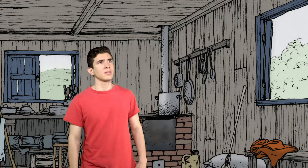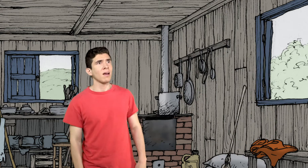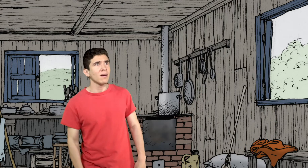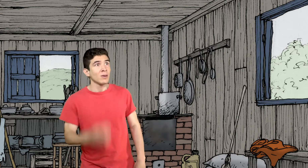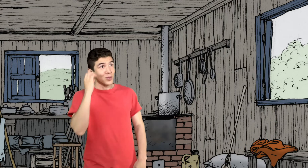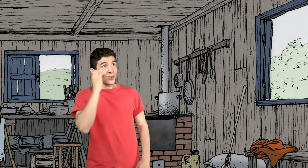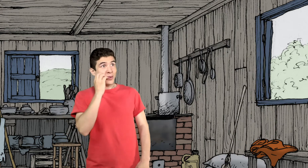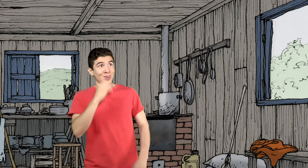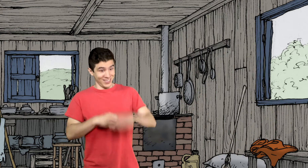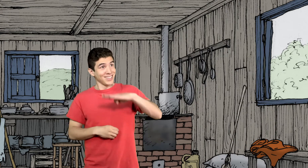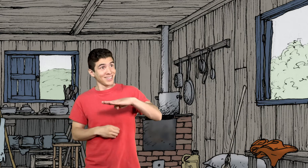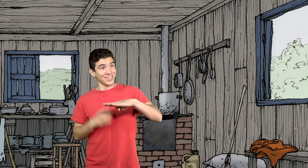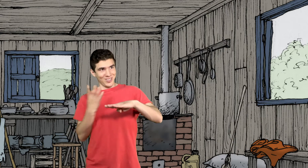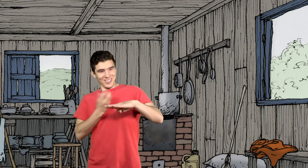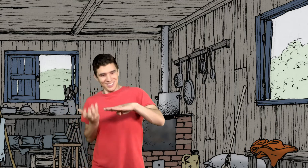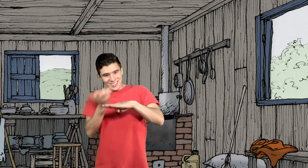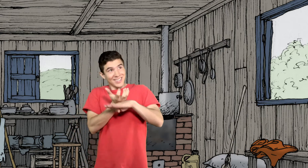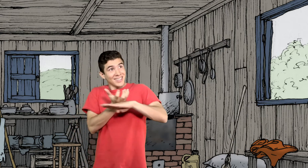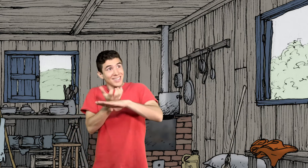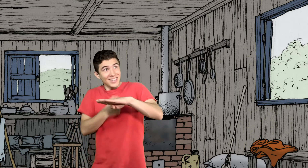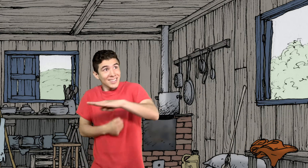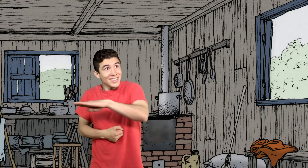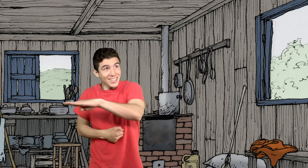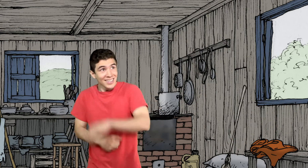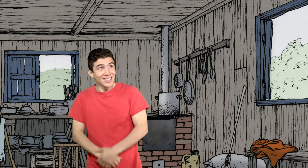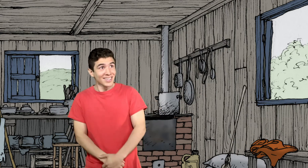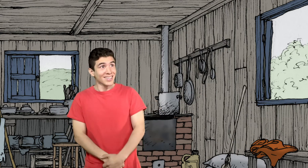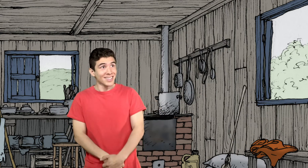Pero… ¿Al fin si iremos a La Chorrera en el carro de Don Luis?